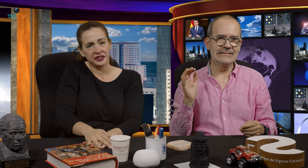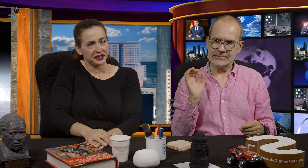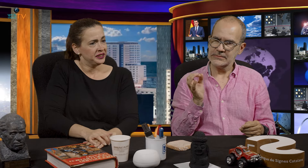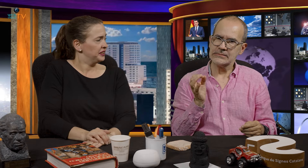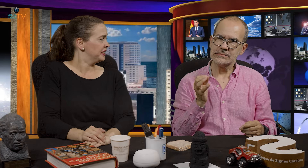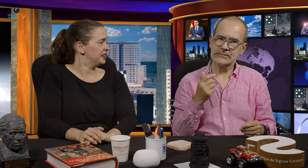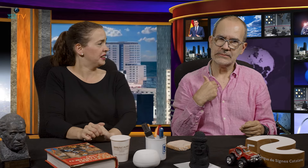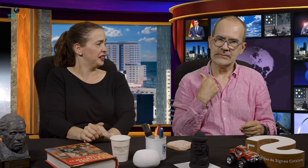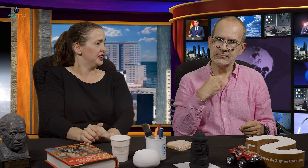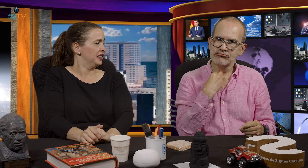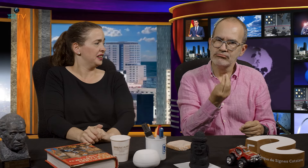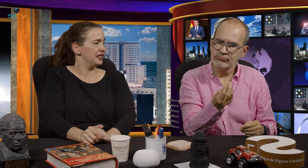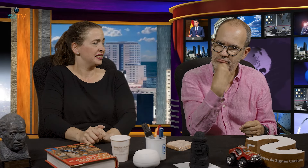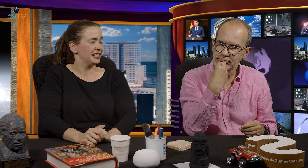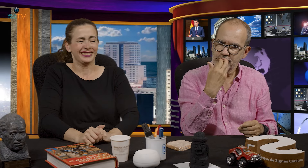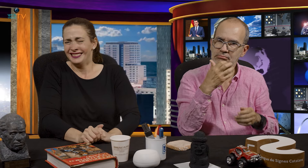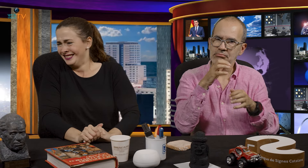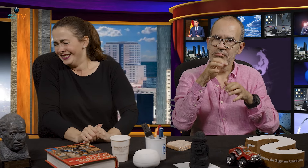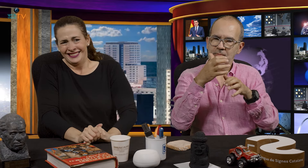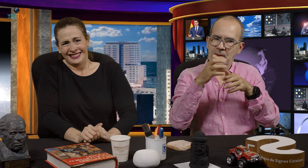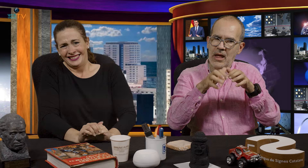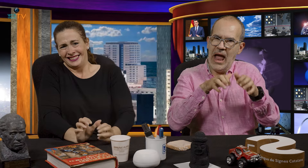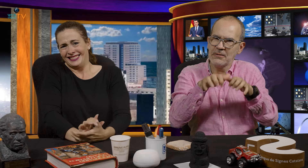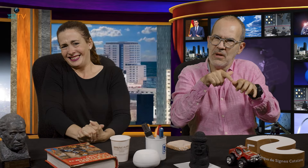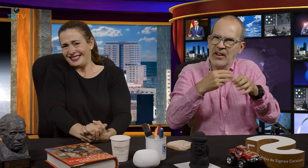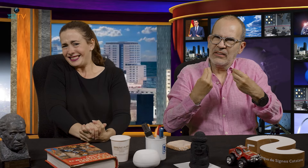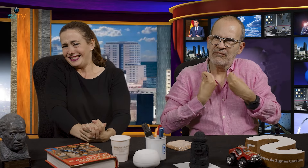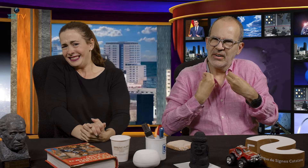Si, yo he comido animales vivos.